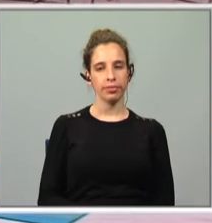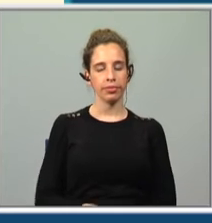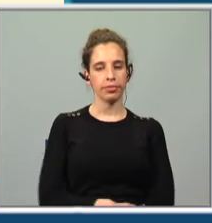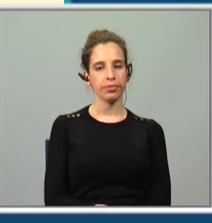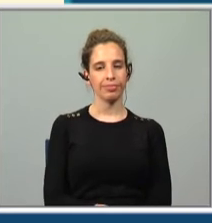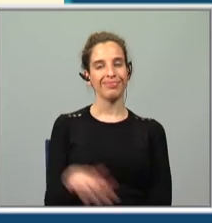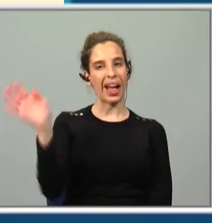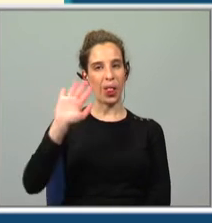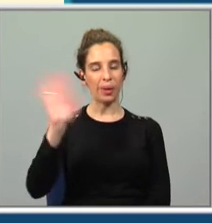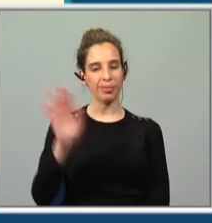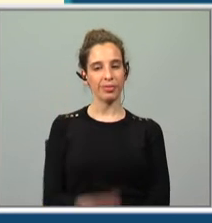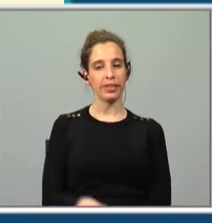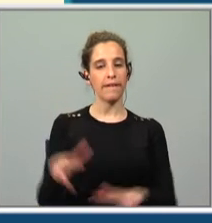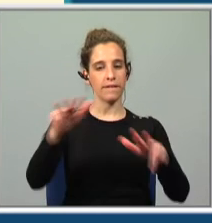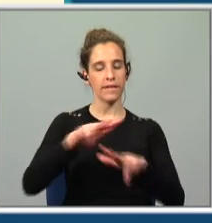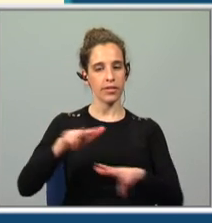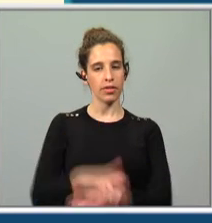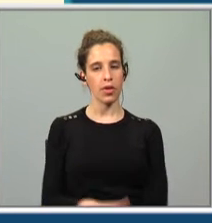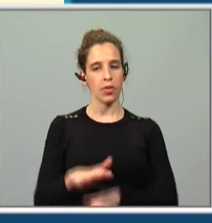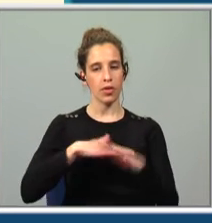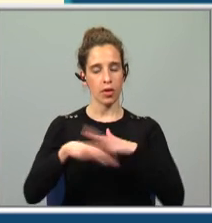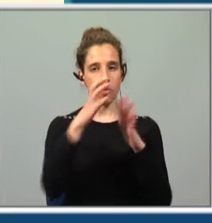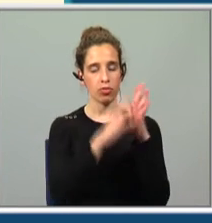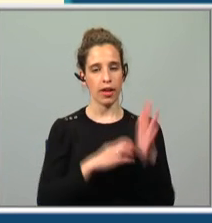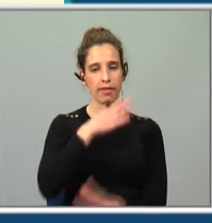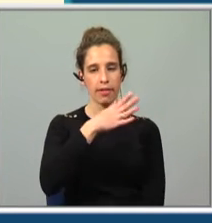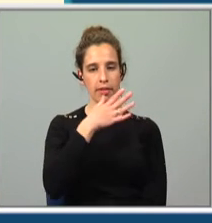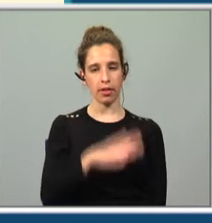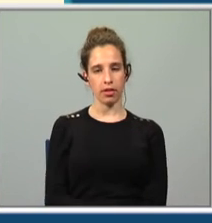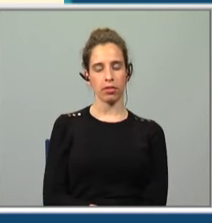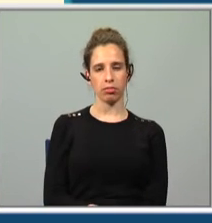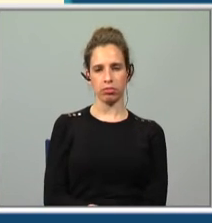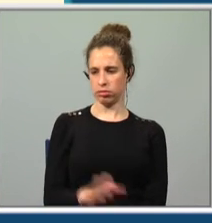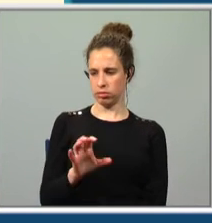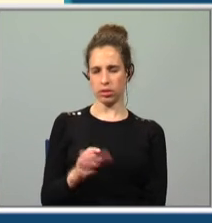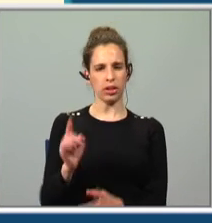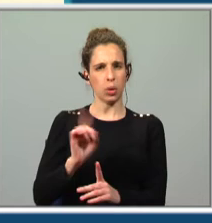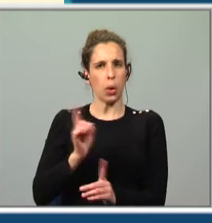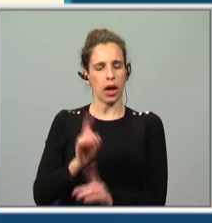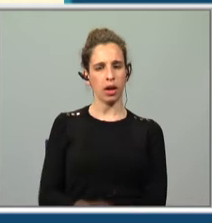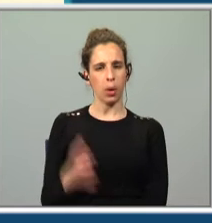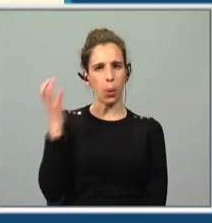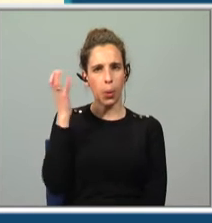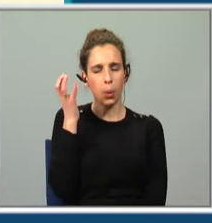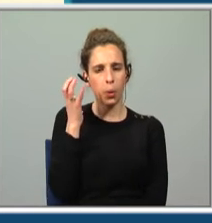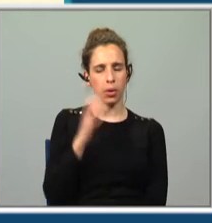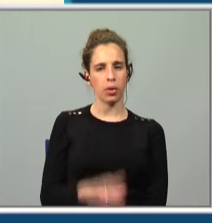o Olá Neste vídeo vamos construir um texto narrativo ou 31 你好在這個視頻中，我們將構建一個敘述文本或 31